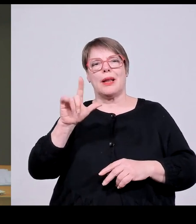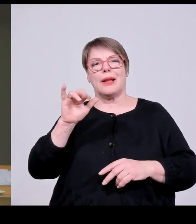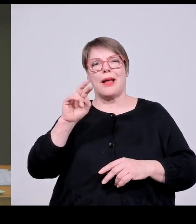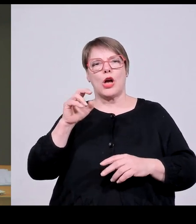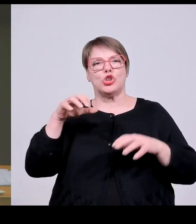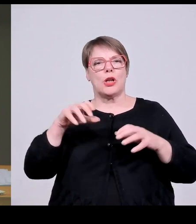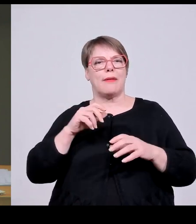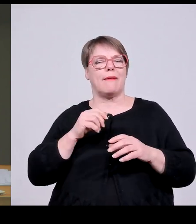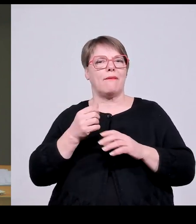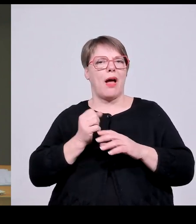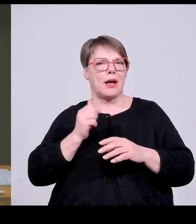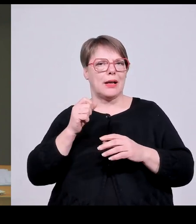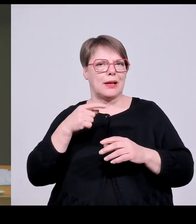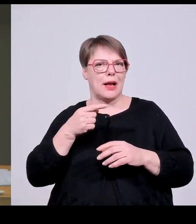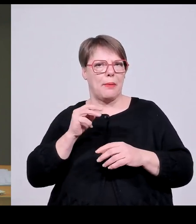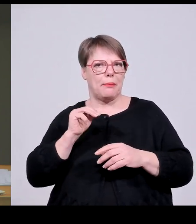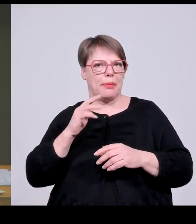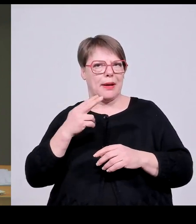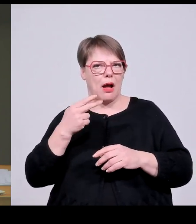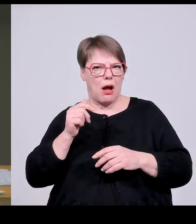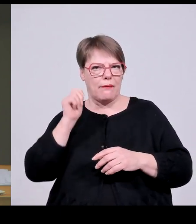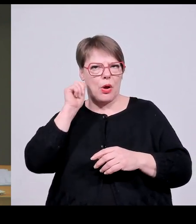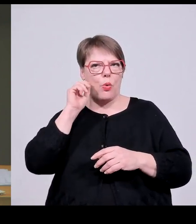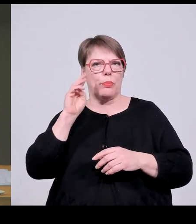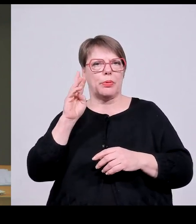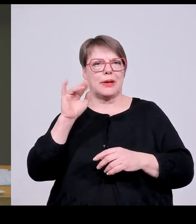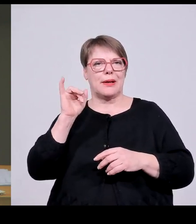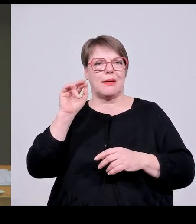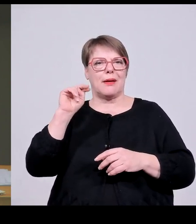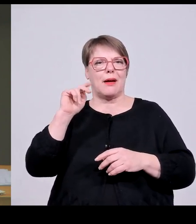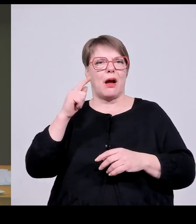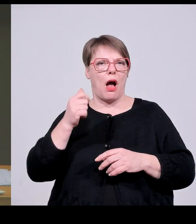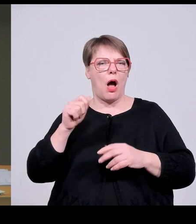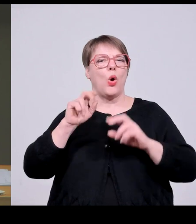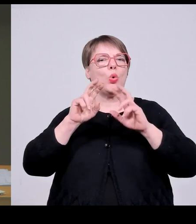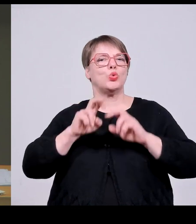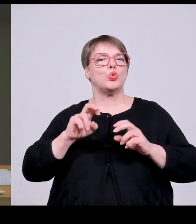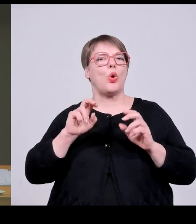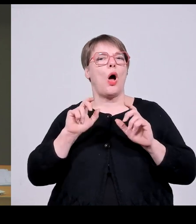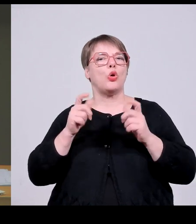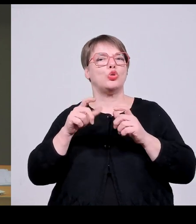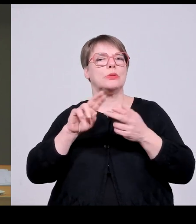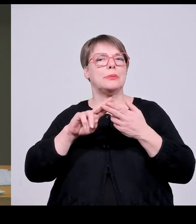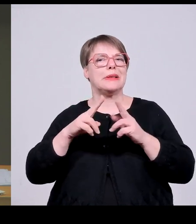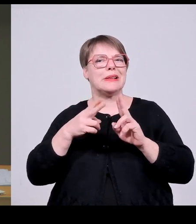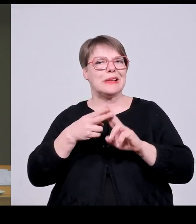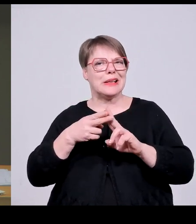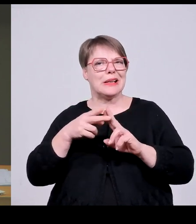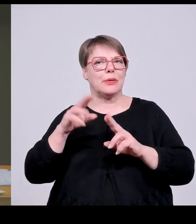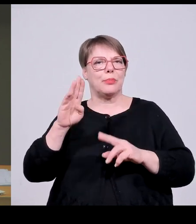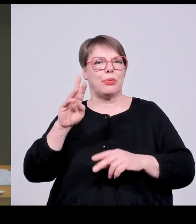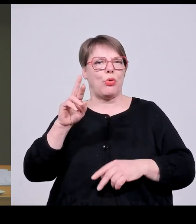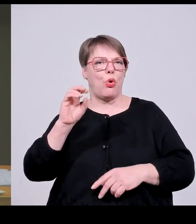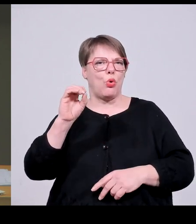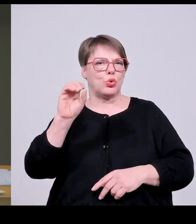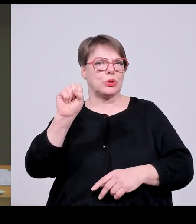Bemerkungen enthalten sind insgesamt ungültig. Stifte werden gleich in den Wahlkabinen bereitgestel. Ich bitte nun, den Saal Dienst, die vorgesehenen Tische